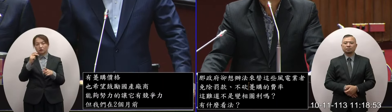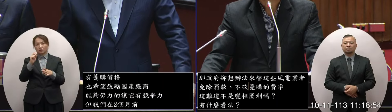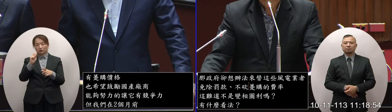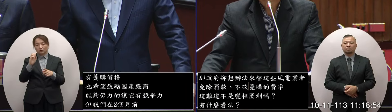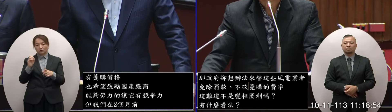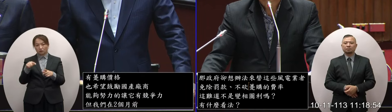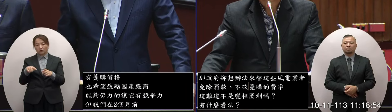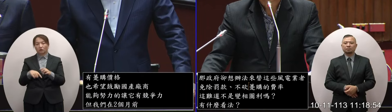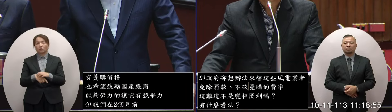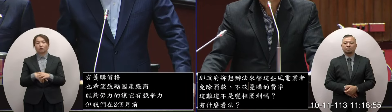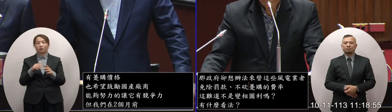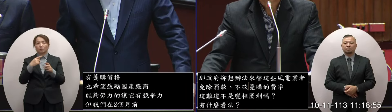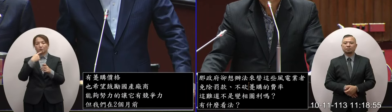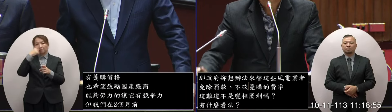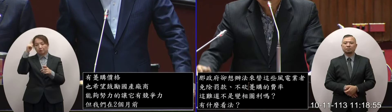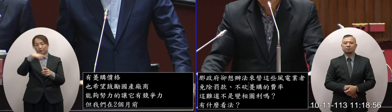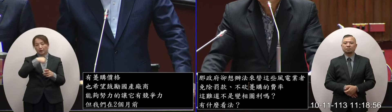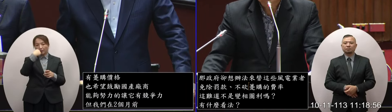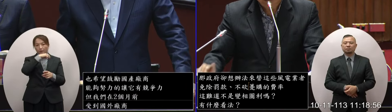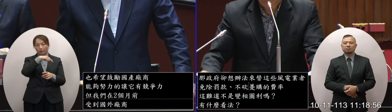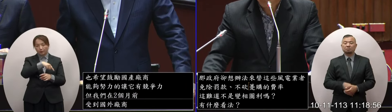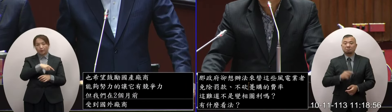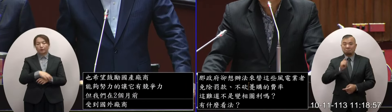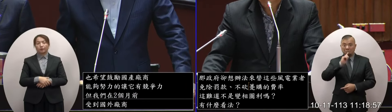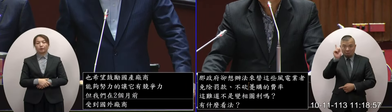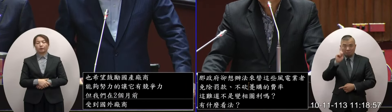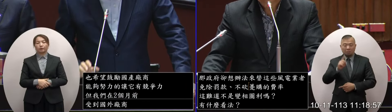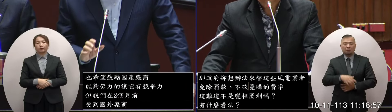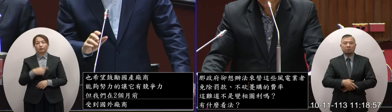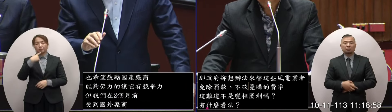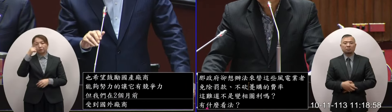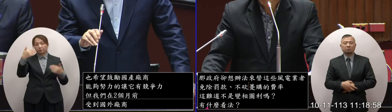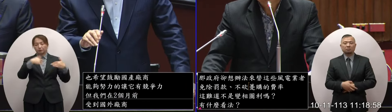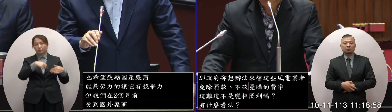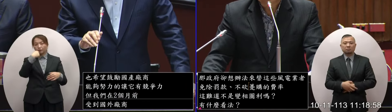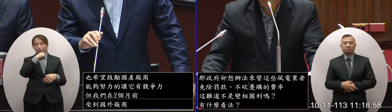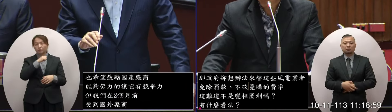去告我們 那當初為什麼